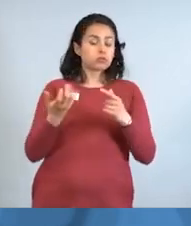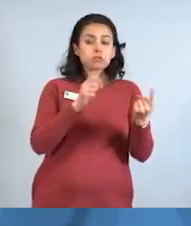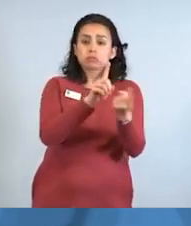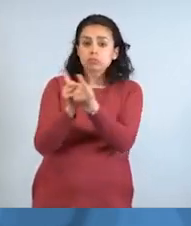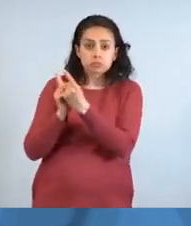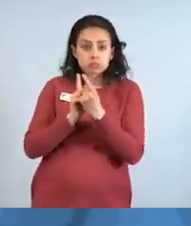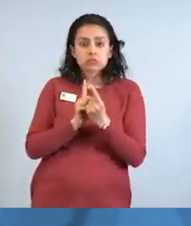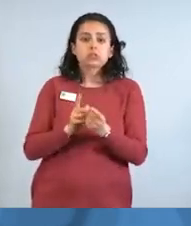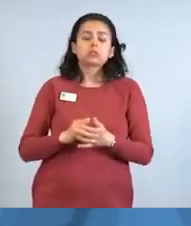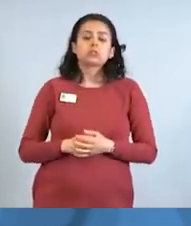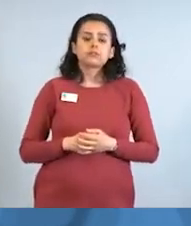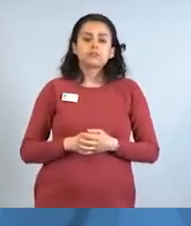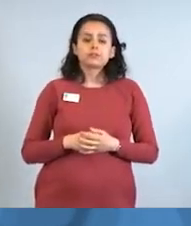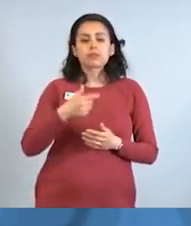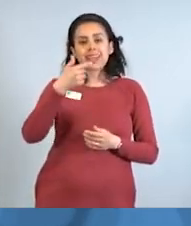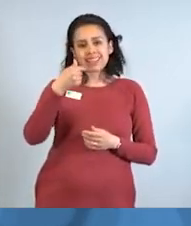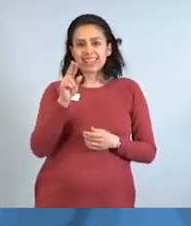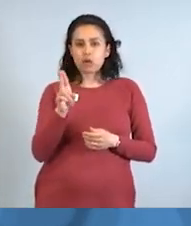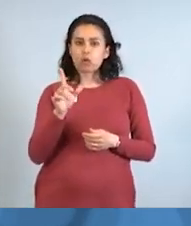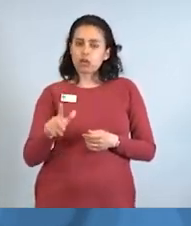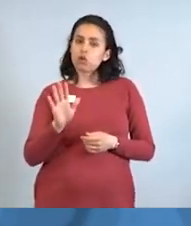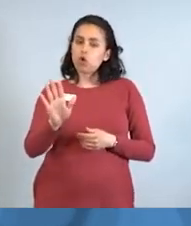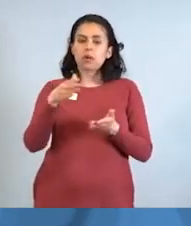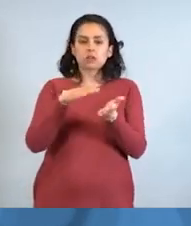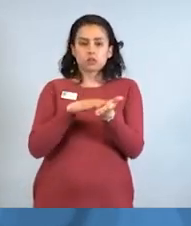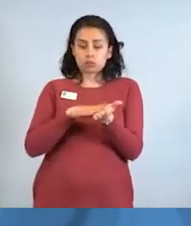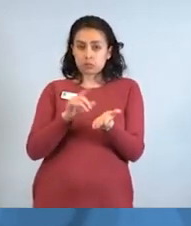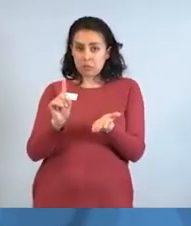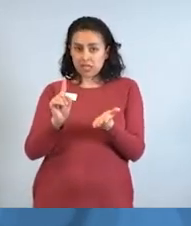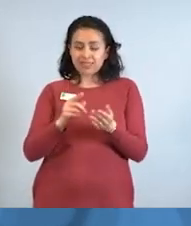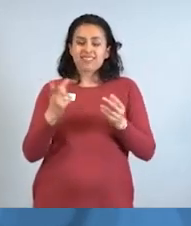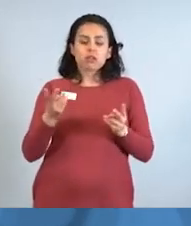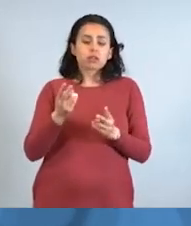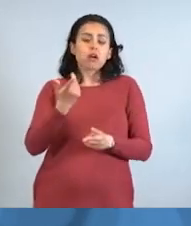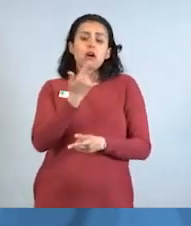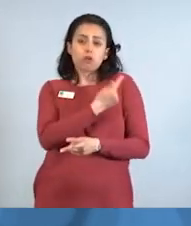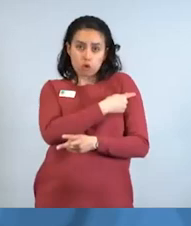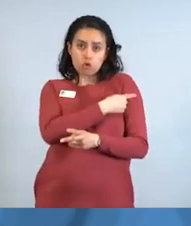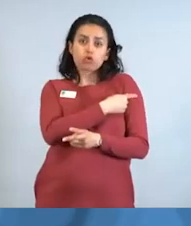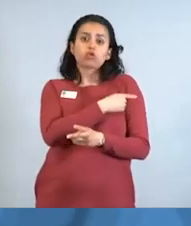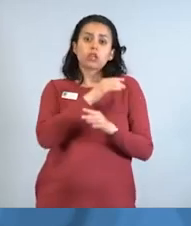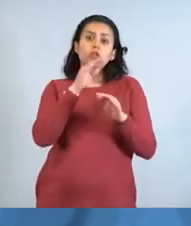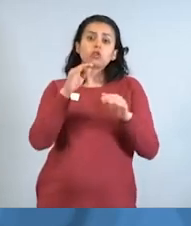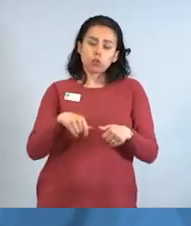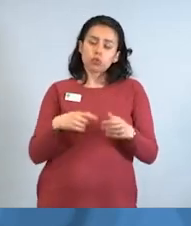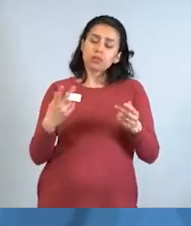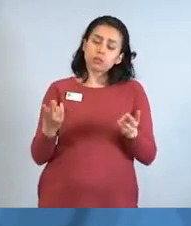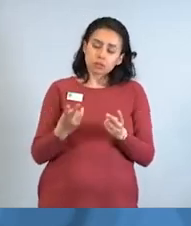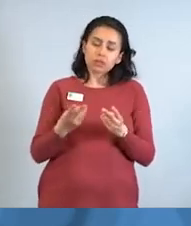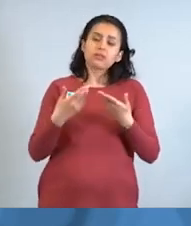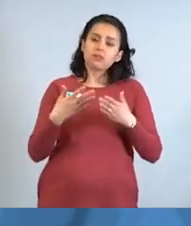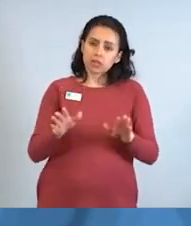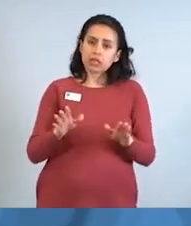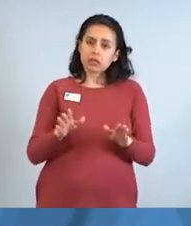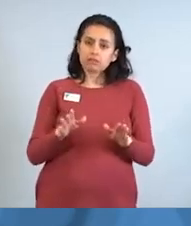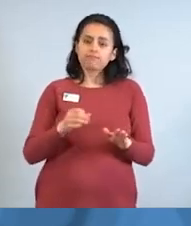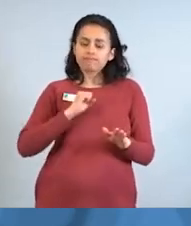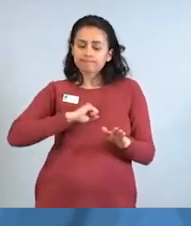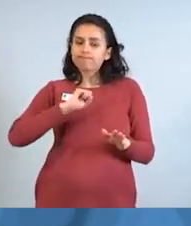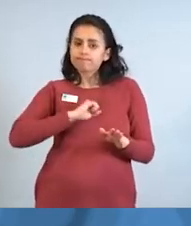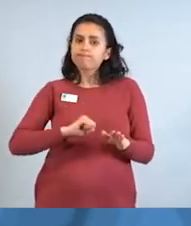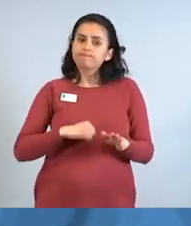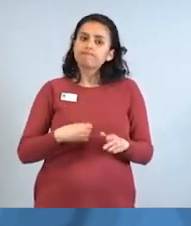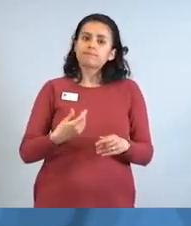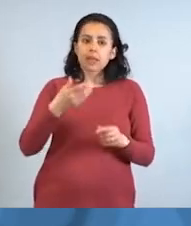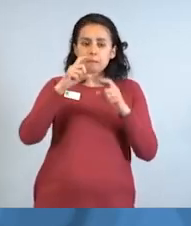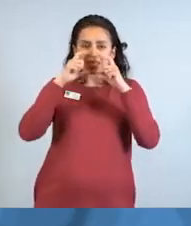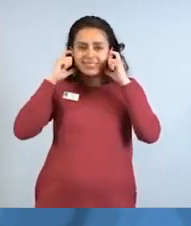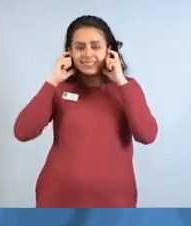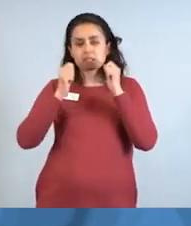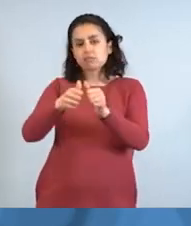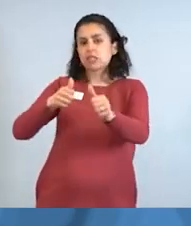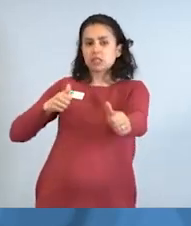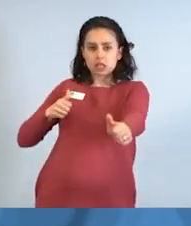n suositus tällä hetkellä on, että vaikka olisi rokotettu, niin silti vielä noudatettaisiin maski-, etäisyys- ja muita suosituksia.